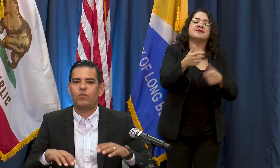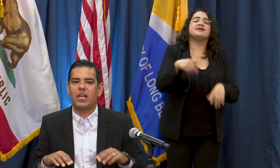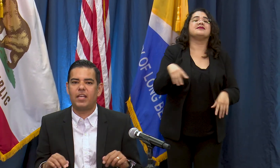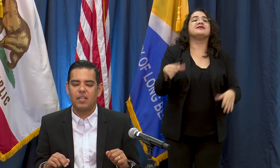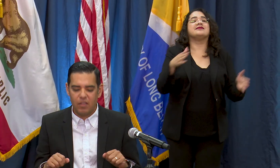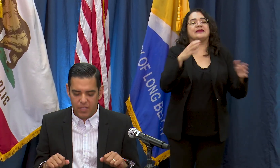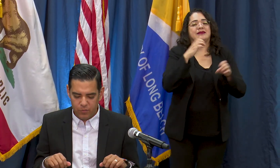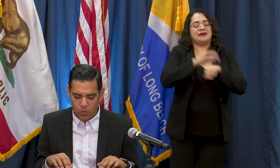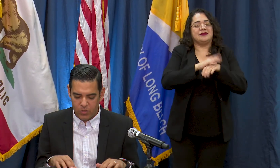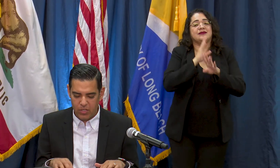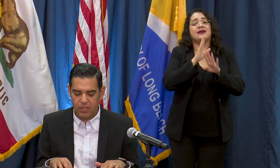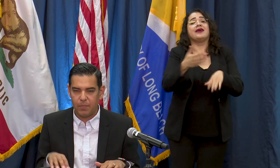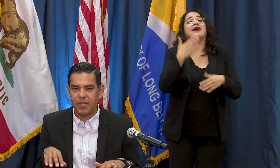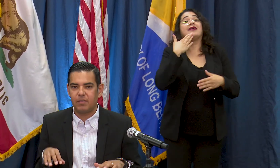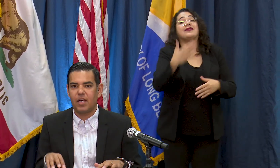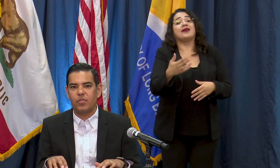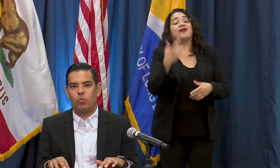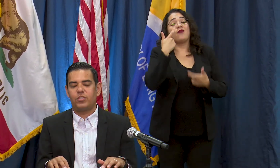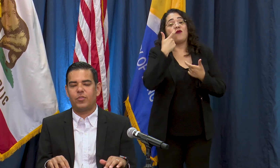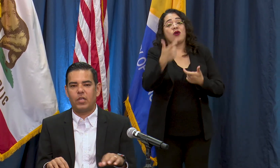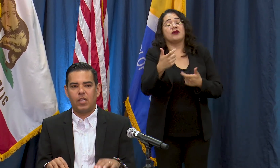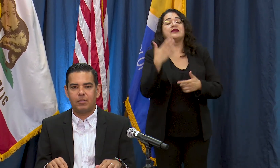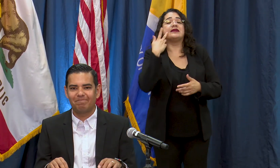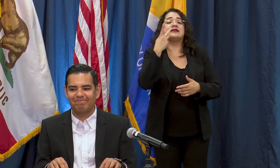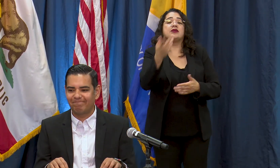Friday. Thanks for watching the update and we will see you at 3 o'clock.